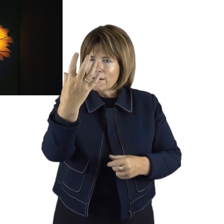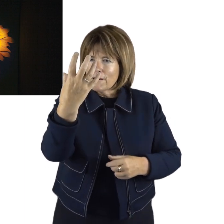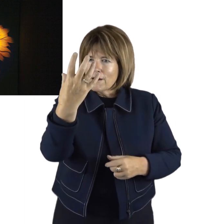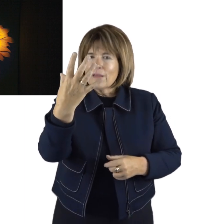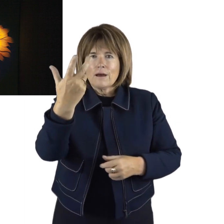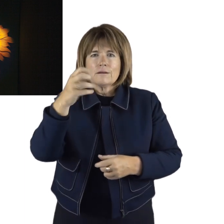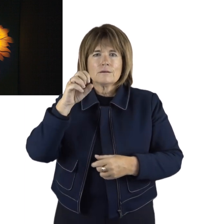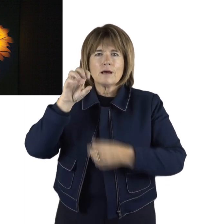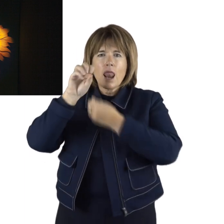ac yn annibynnol ar ei gilydd.